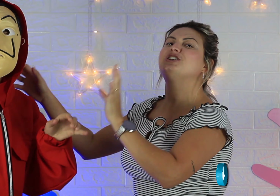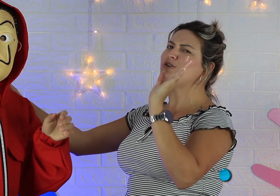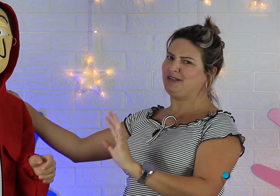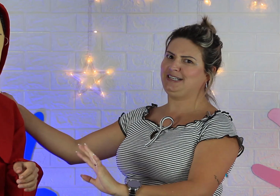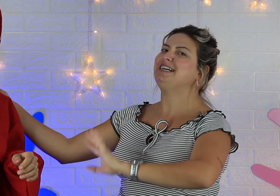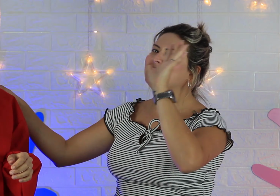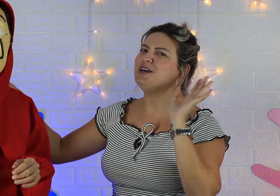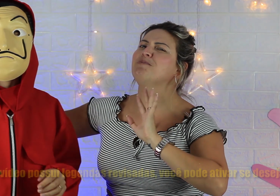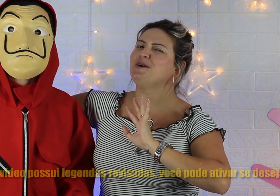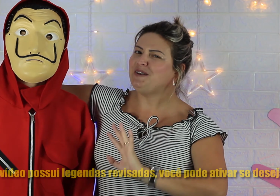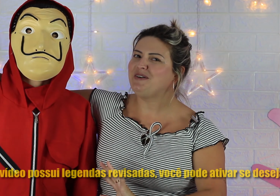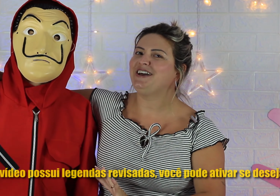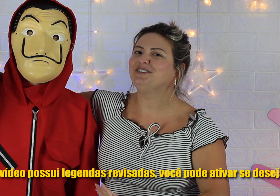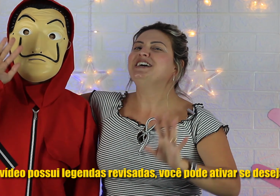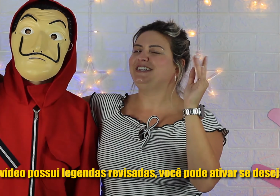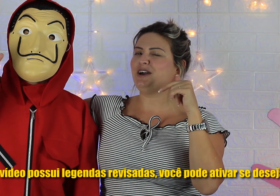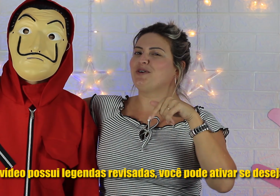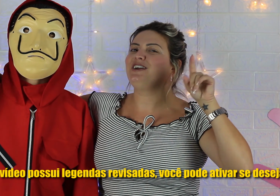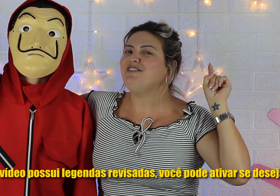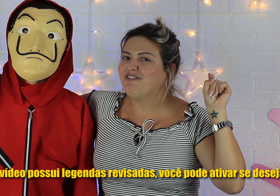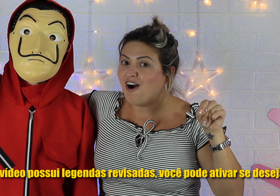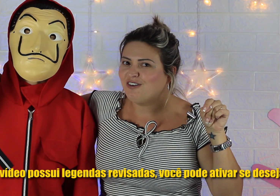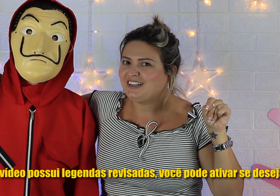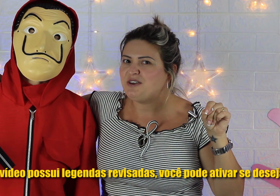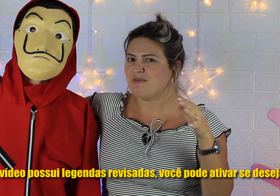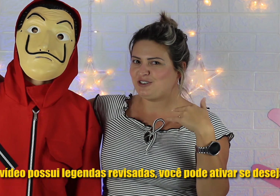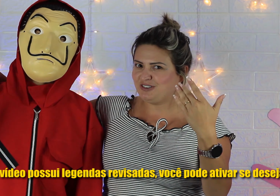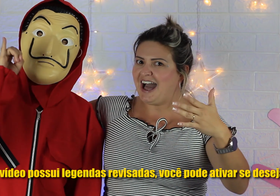a pouco já existiu apresentar isso aqui é o meu livreto que daqui a pouquinho e volta aqui para